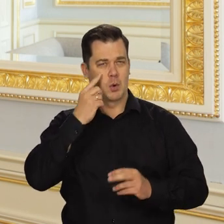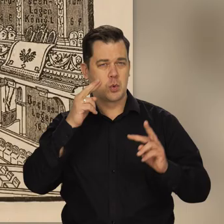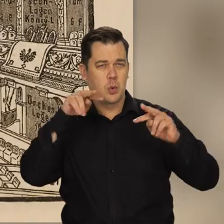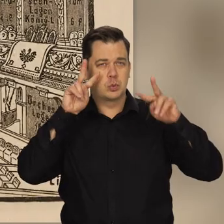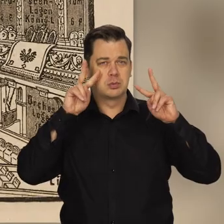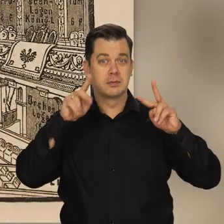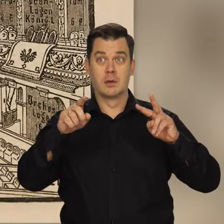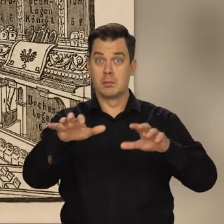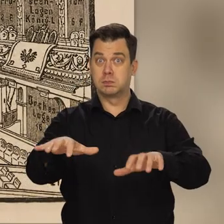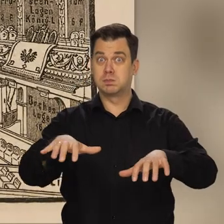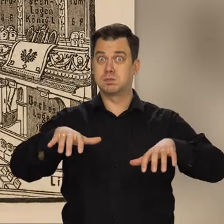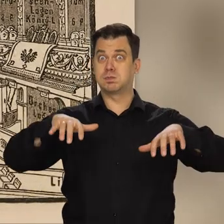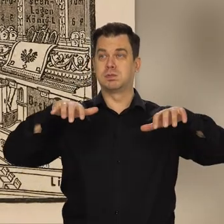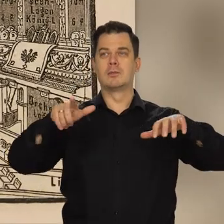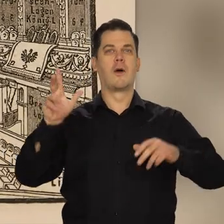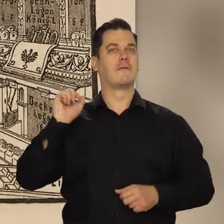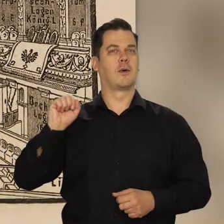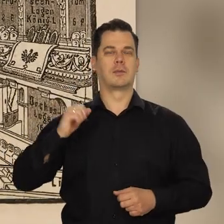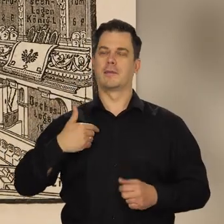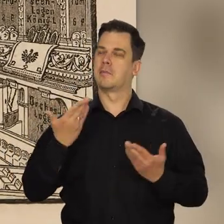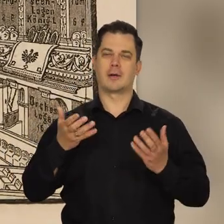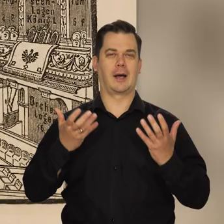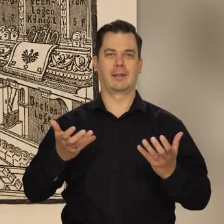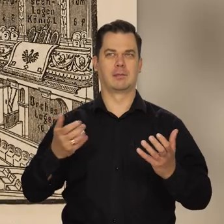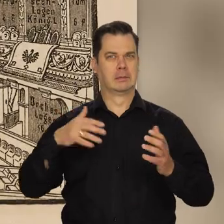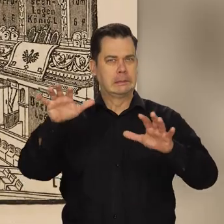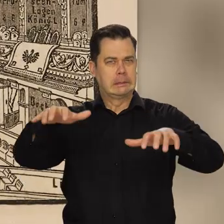był bardzo pojemny – o co Wrocław tak bardzo zabiegał –